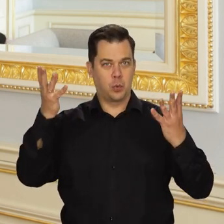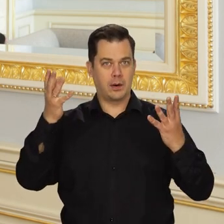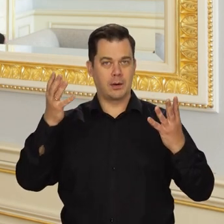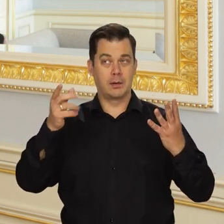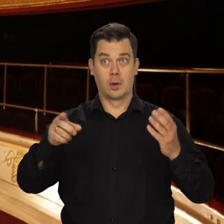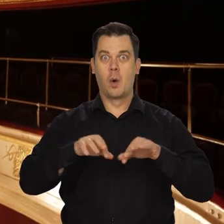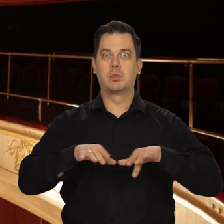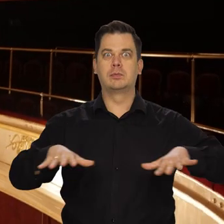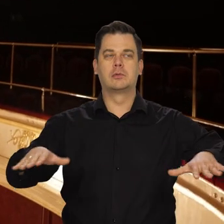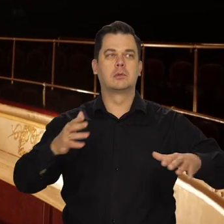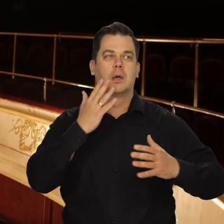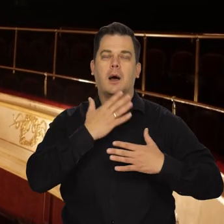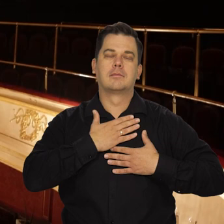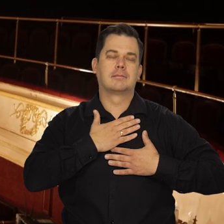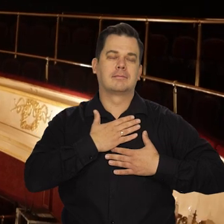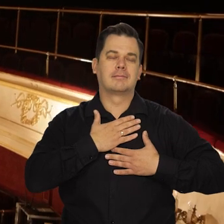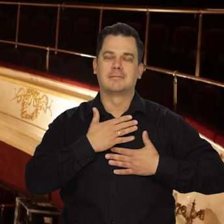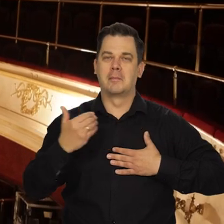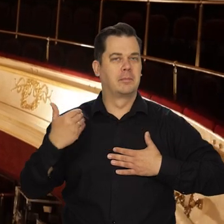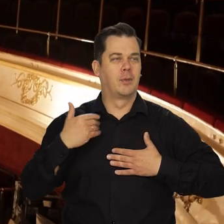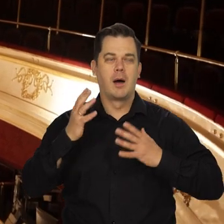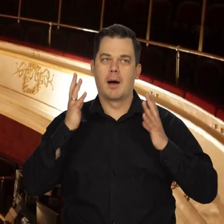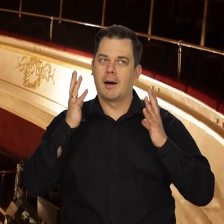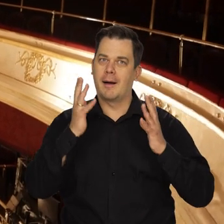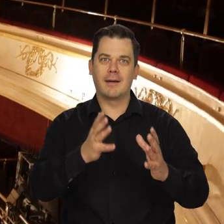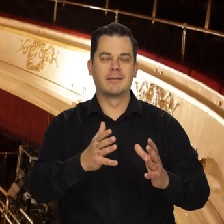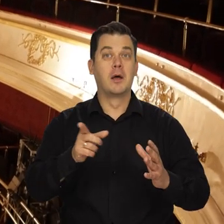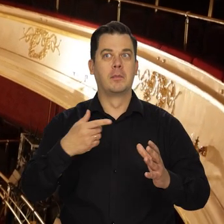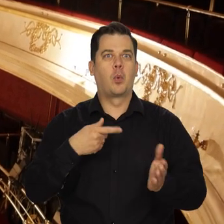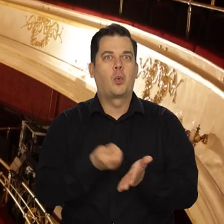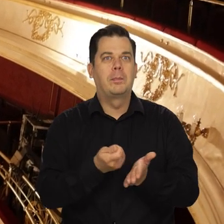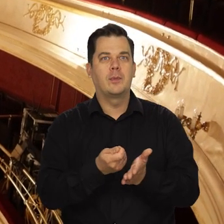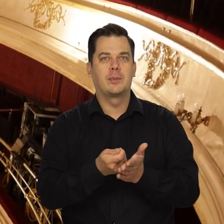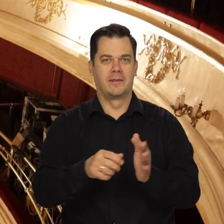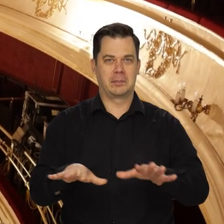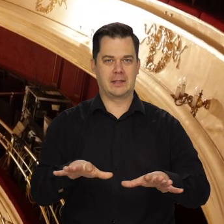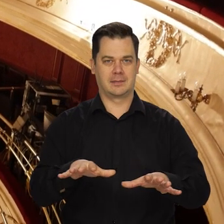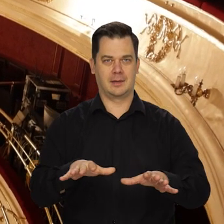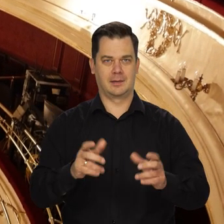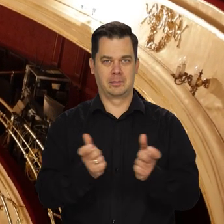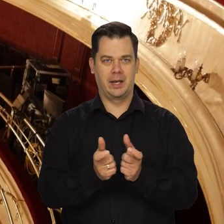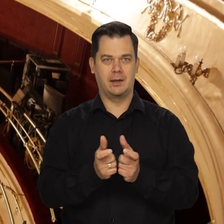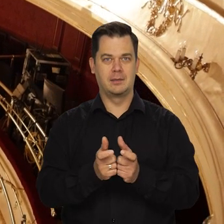publiczność, która je absolutnie uwielbiała, która wykupowała miejsca w tym Teatrze